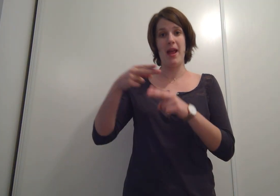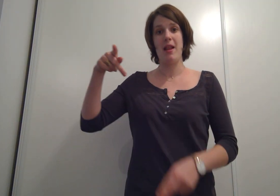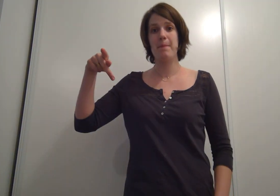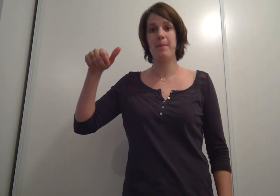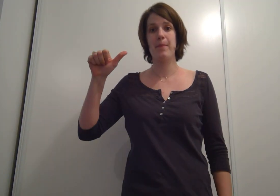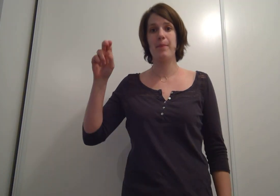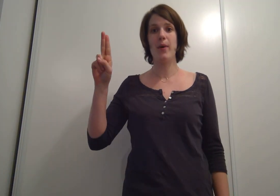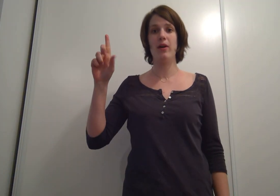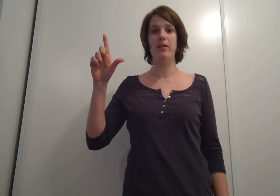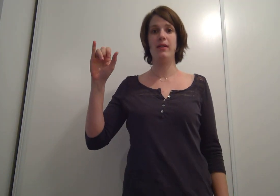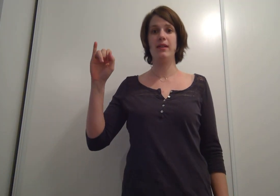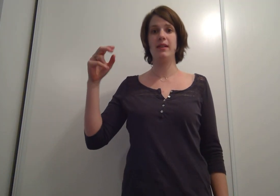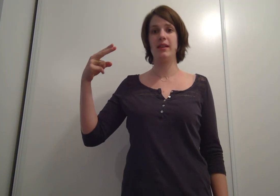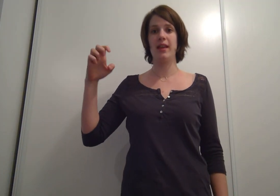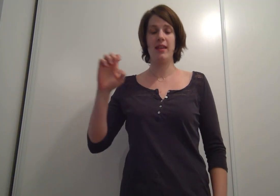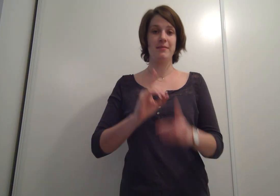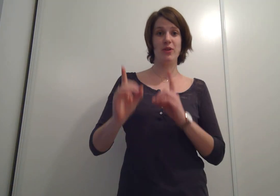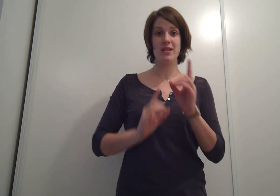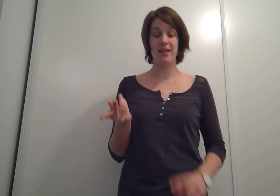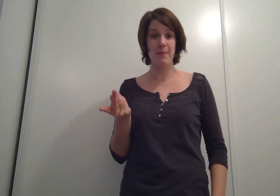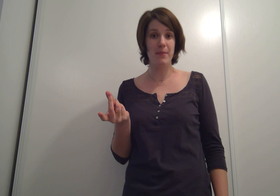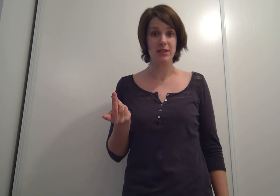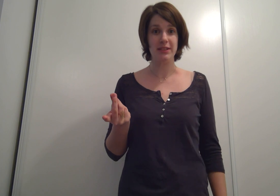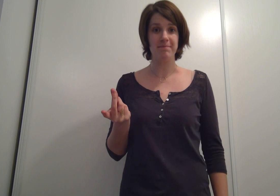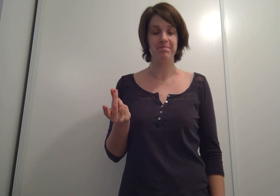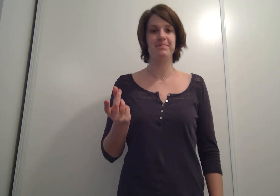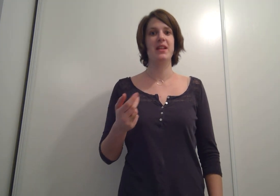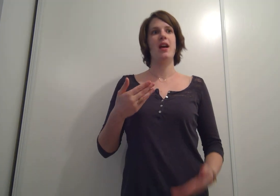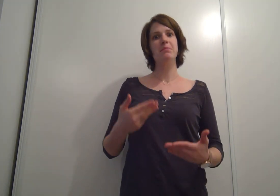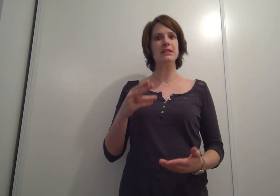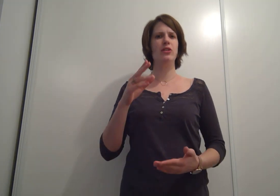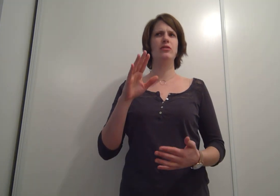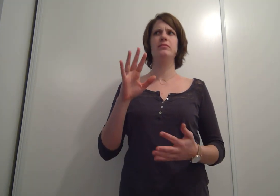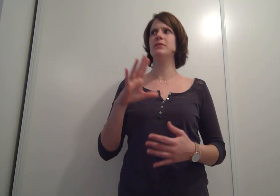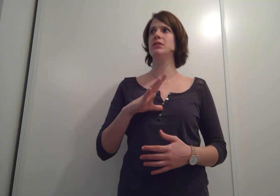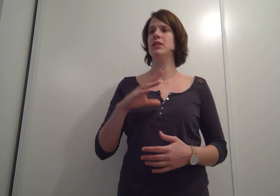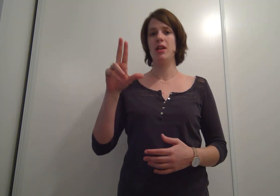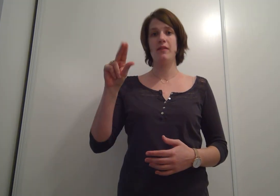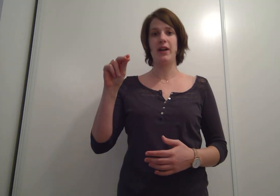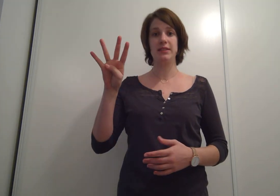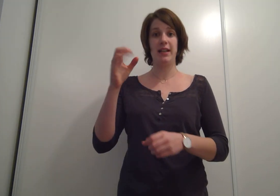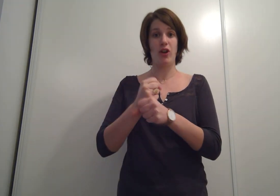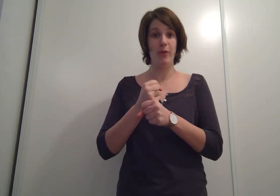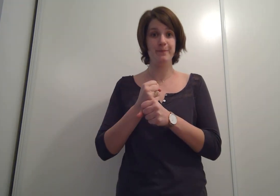Je m’appelle Pauline J’ai 24 ans.